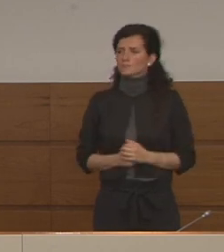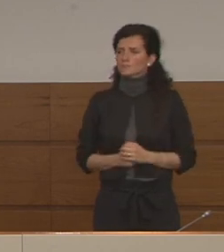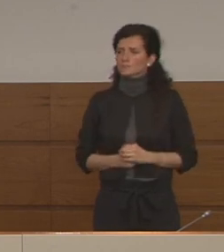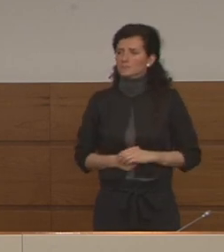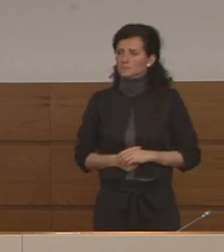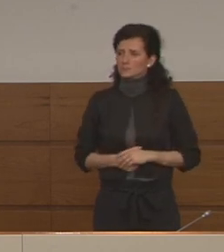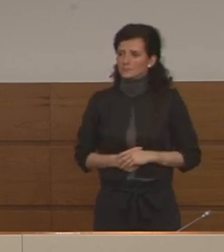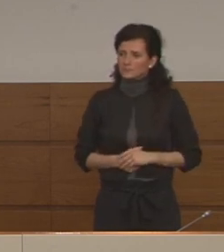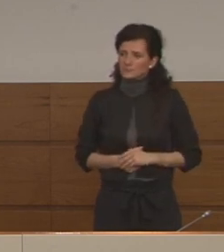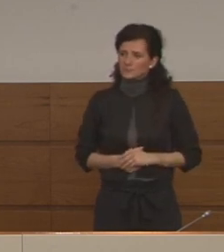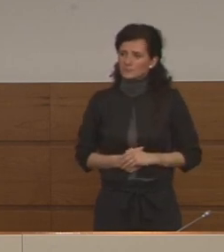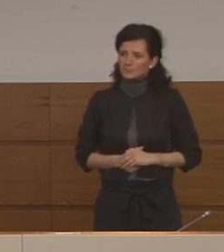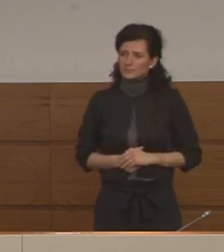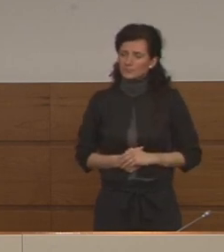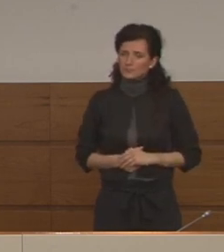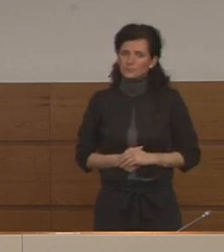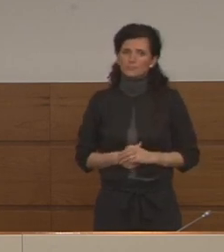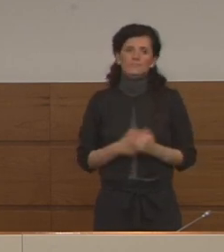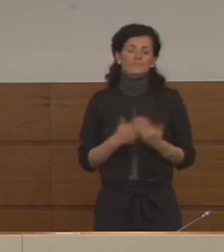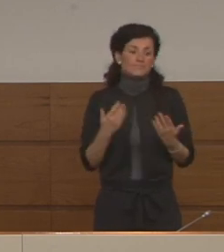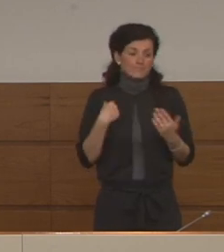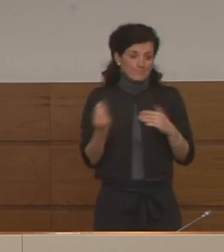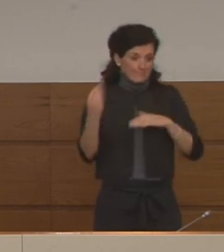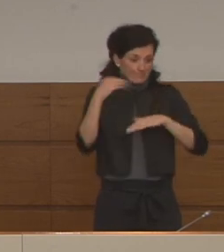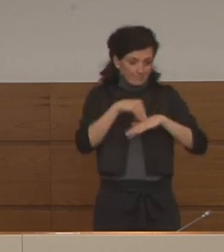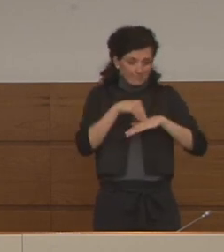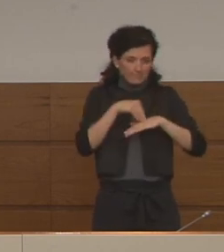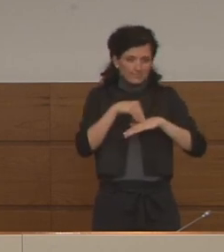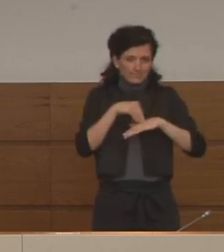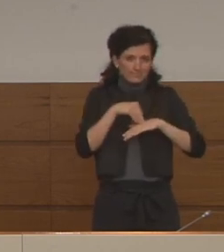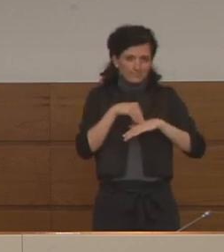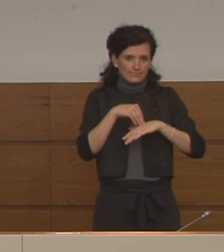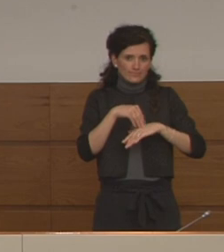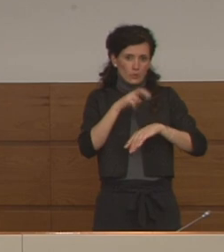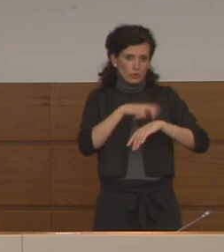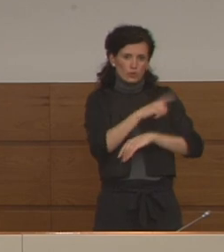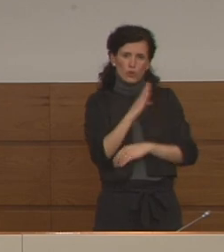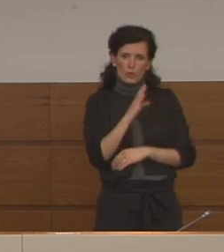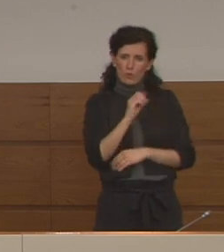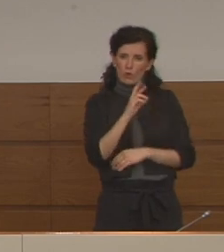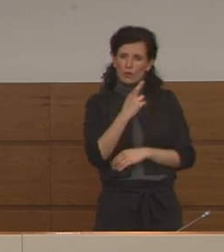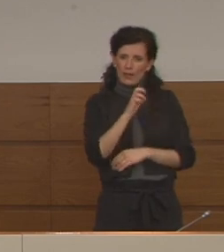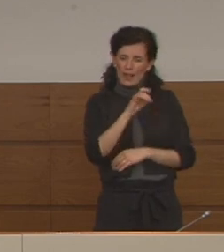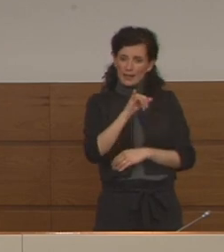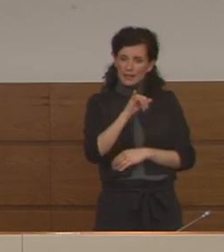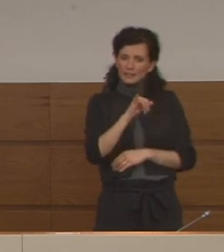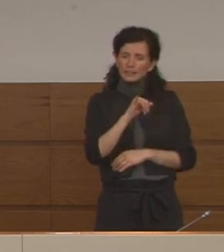Se posso anche dare in questo senso un contributo, forse vale un termine di paragone.